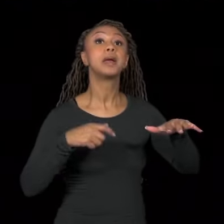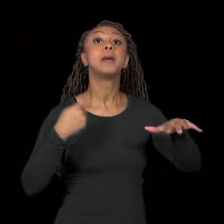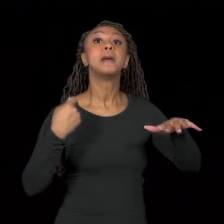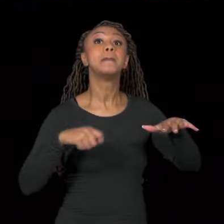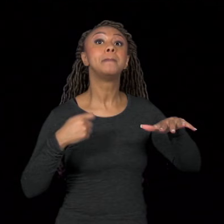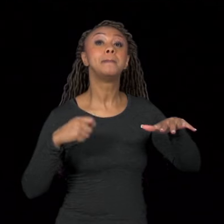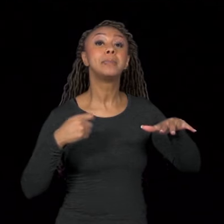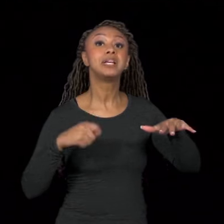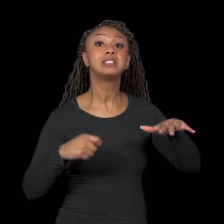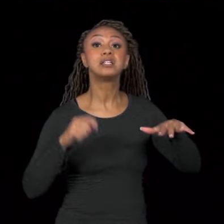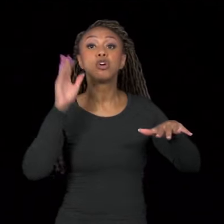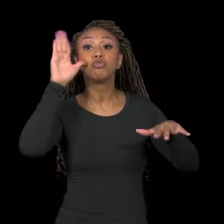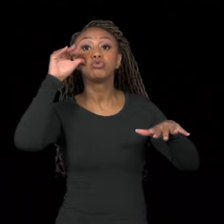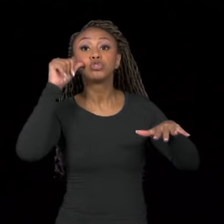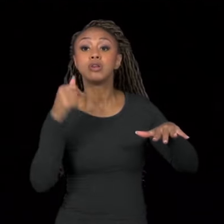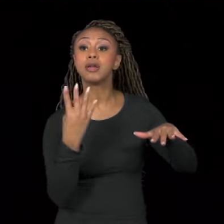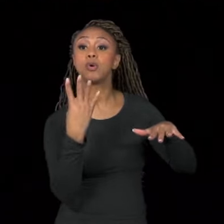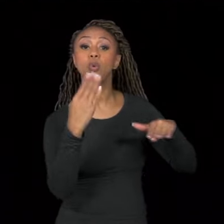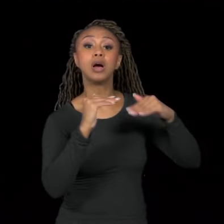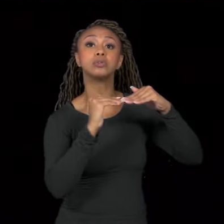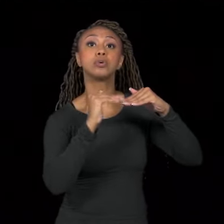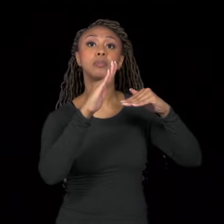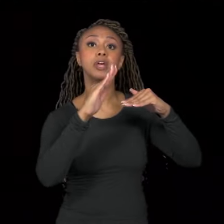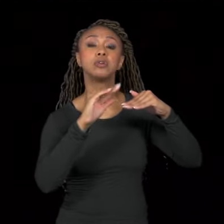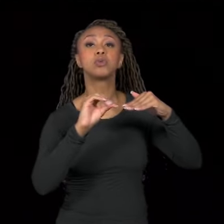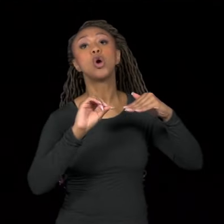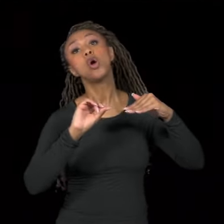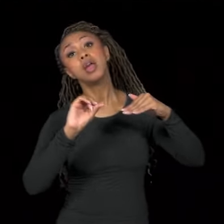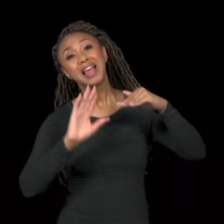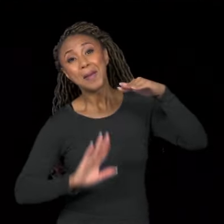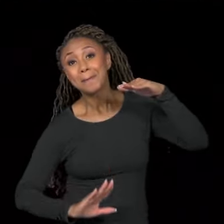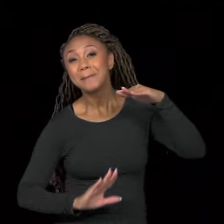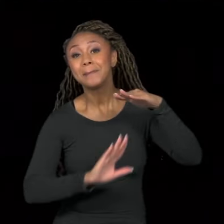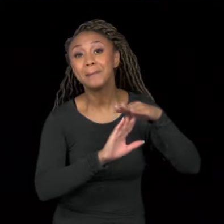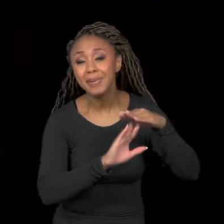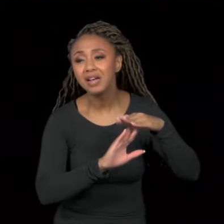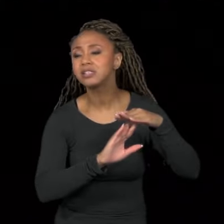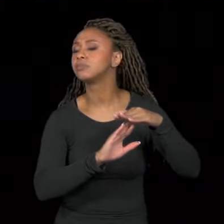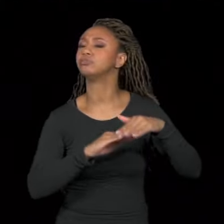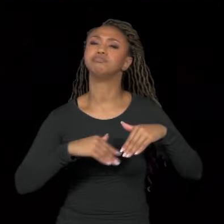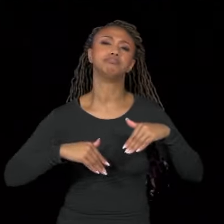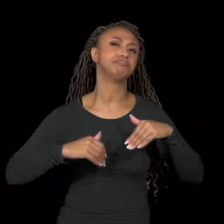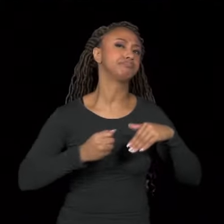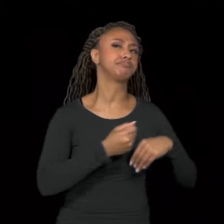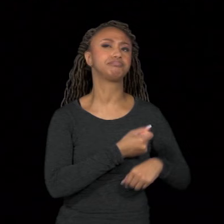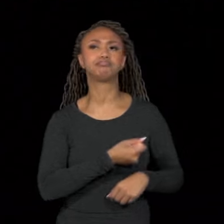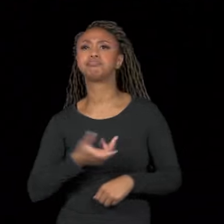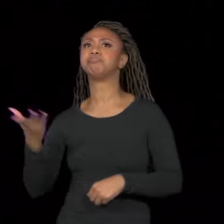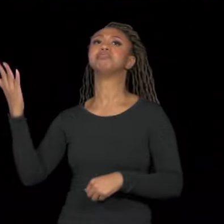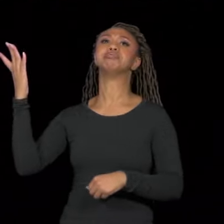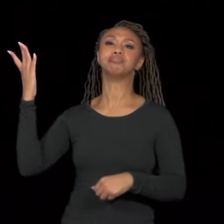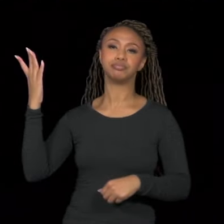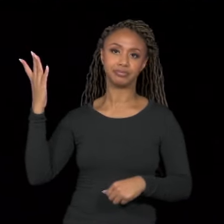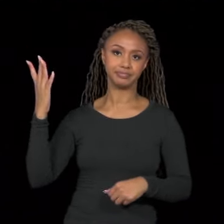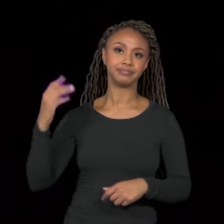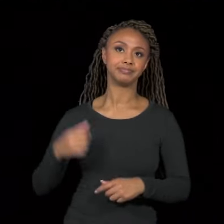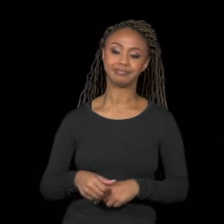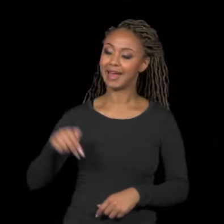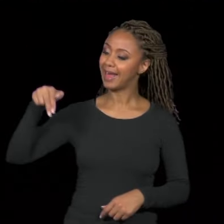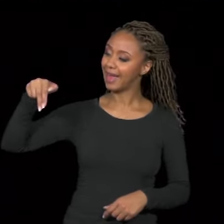ELE PODE TER NO MÁXIMO MUITOS FUNCIONÁRIOS. ENTÃO, UM DEPARTAMENTO PODE TER NO MÍNIMO QUATRO OU NO MÁXIMO VÁRIOS FUNCIONÁRIOS.